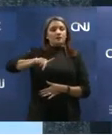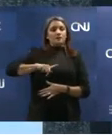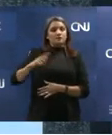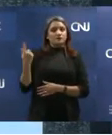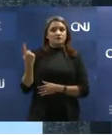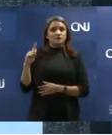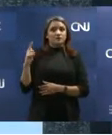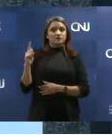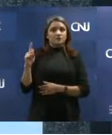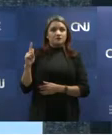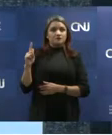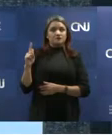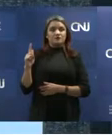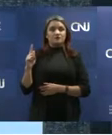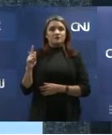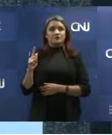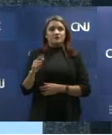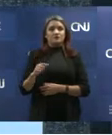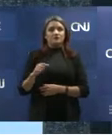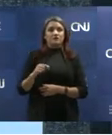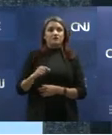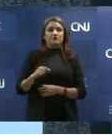O subprocurador de Justiça Marcelo André de Azevedo